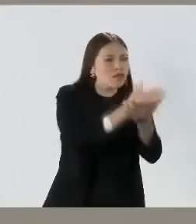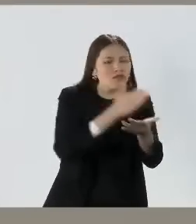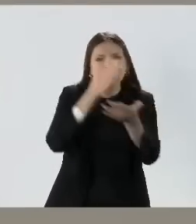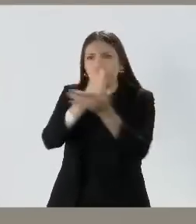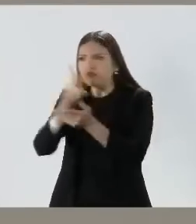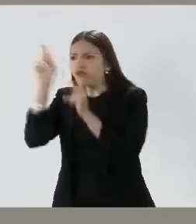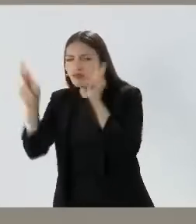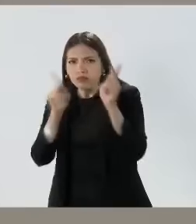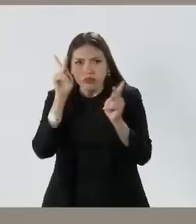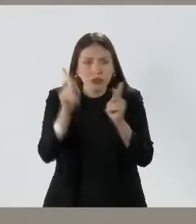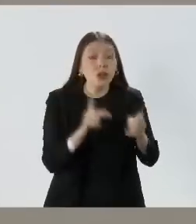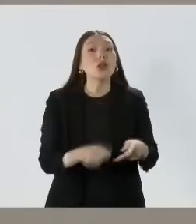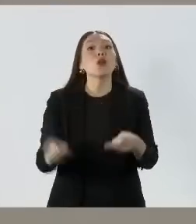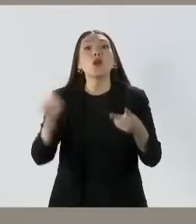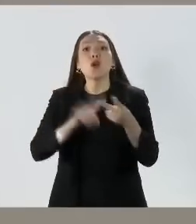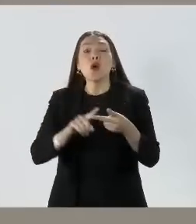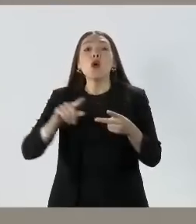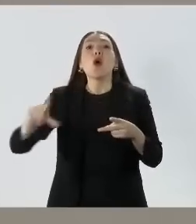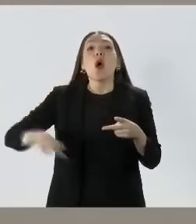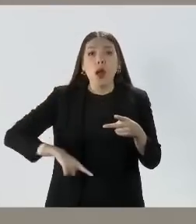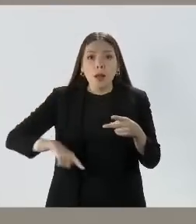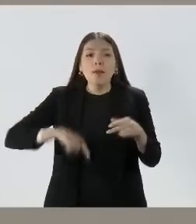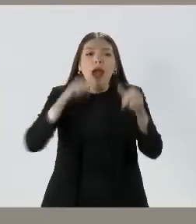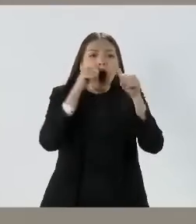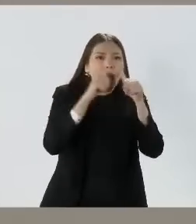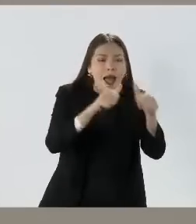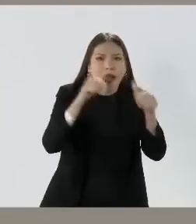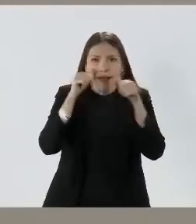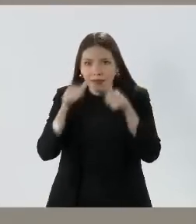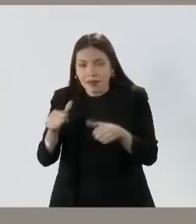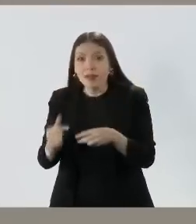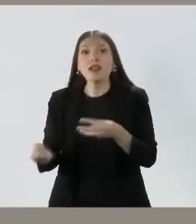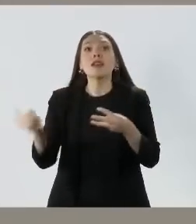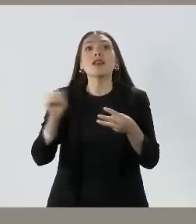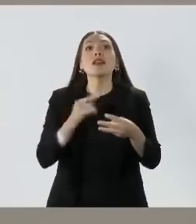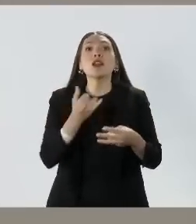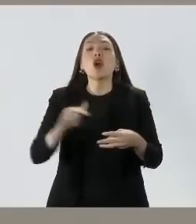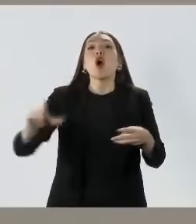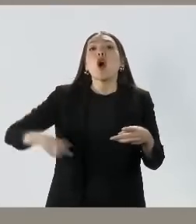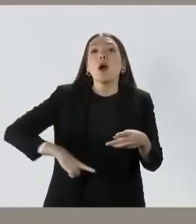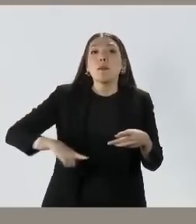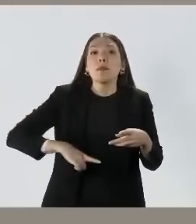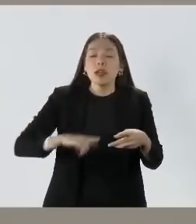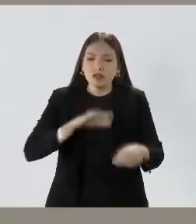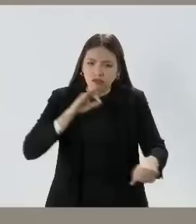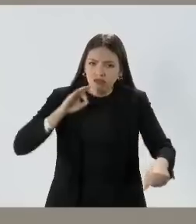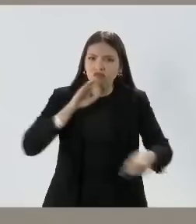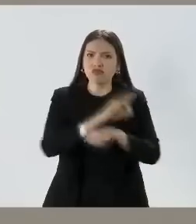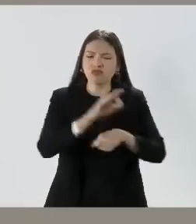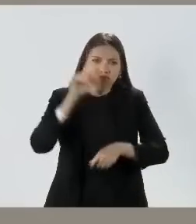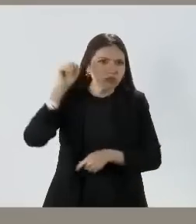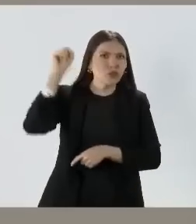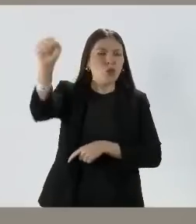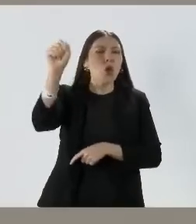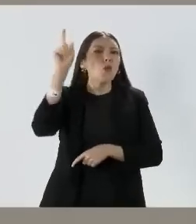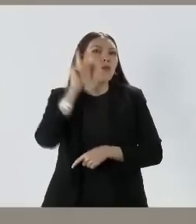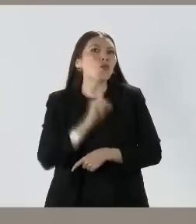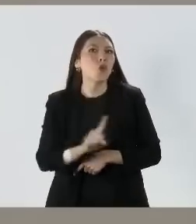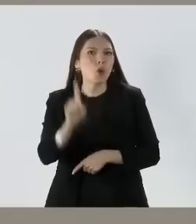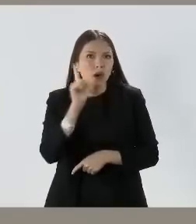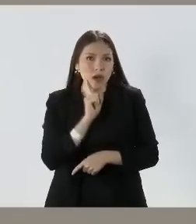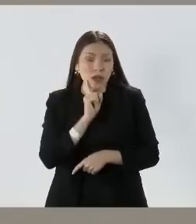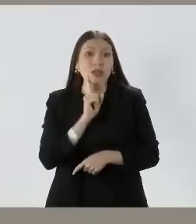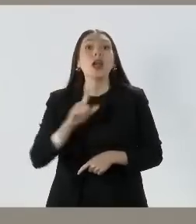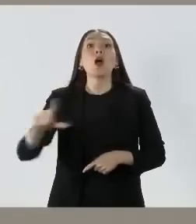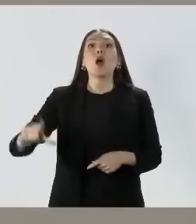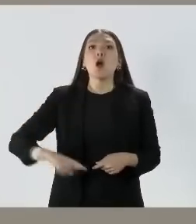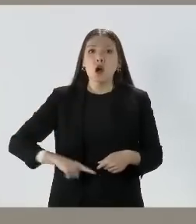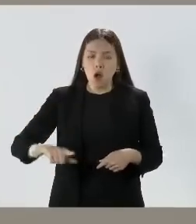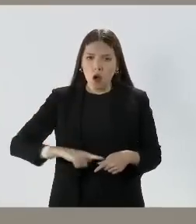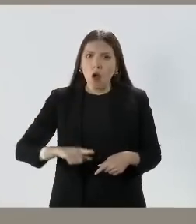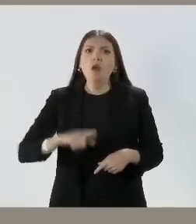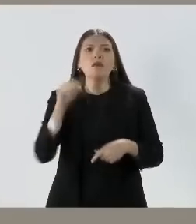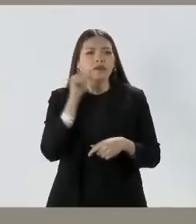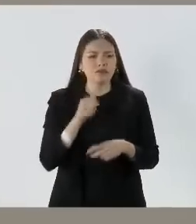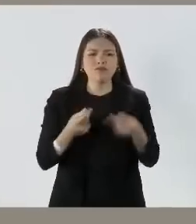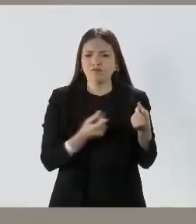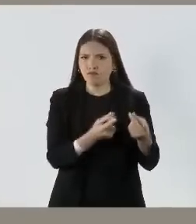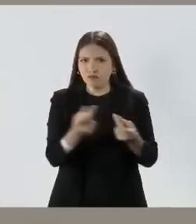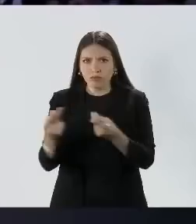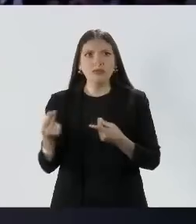feminista que defiende el derecho de las mujeres gobierno honesto austero y eficiente gobierno